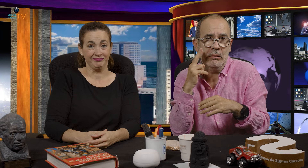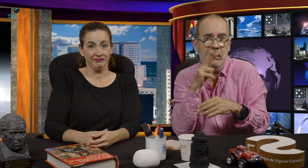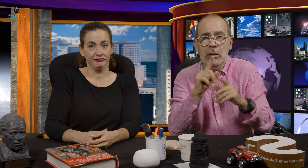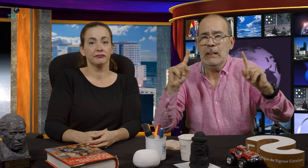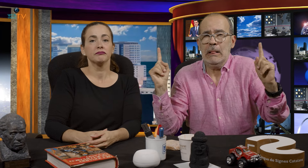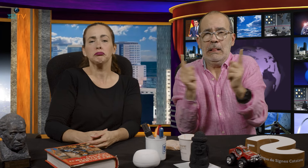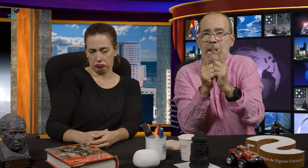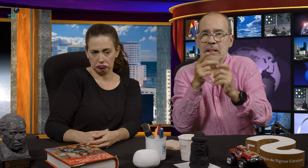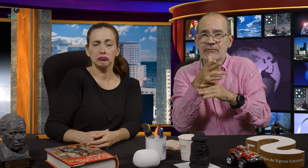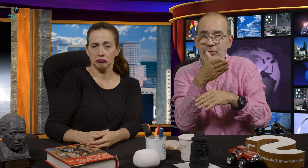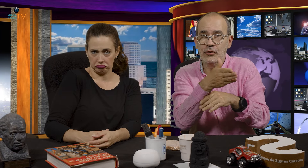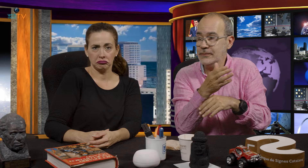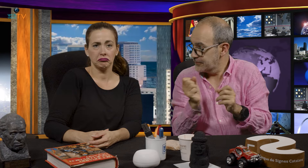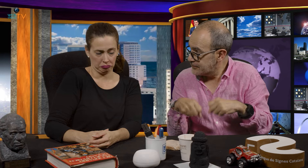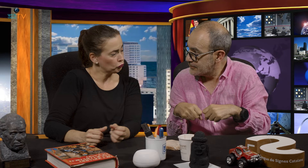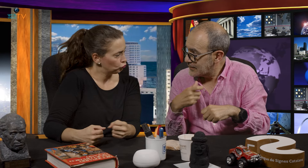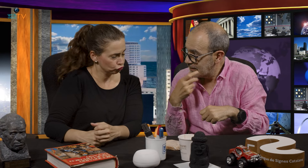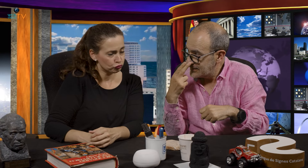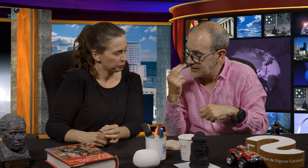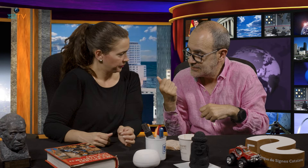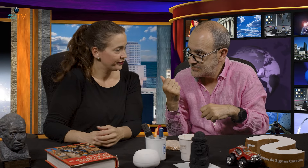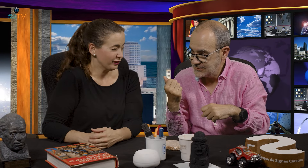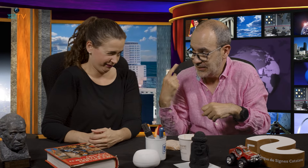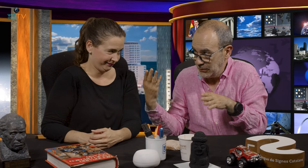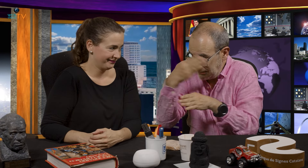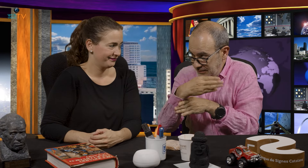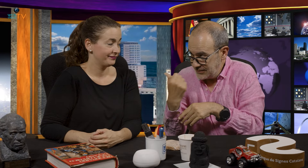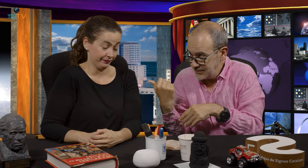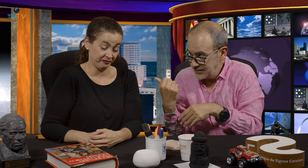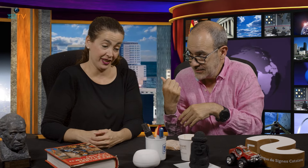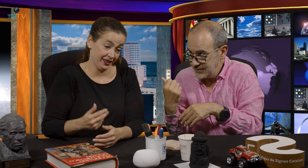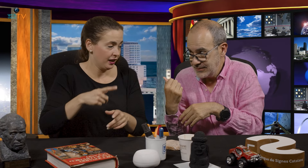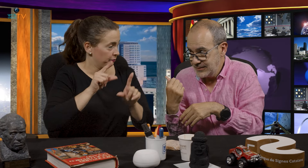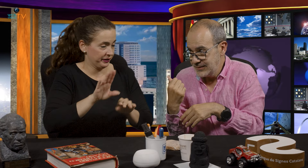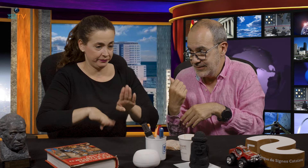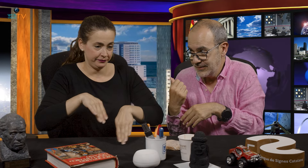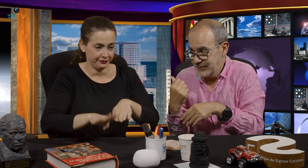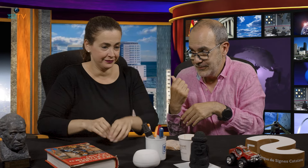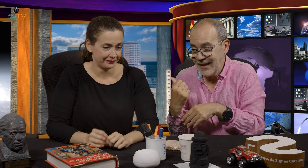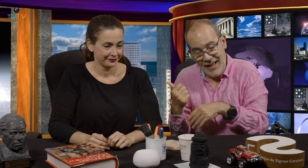Es un vídeo corto. ¿Vale? Vale. Es interesante. ¿Volverías a ir? -Sí, ahora, andando.